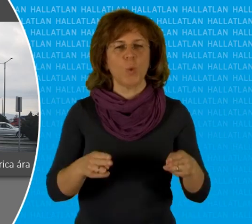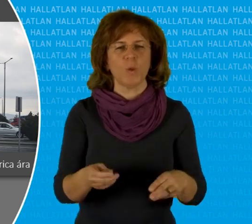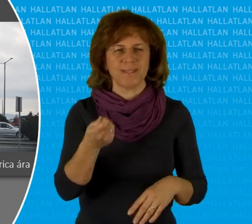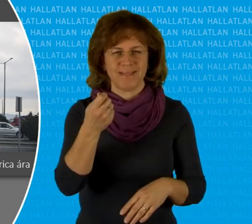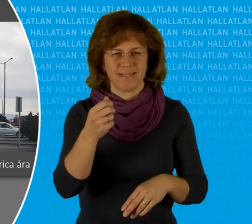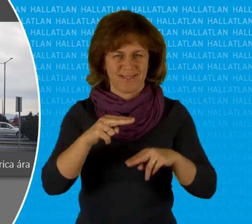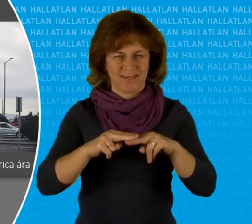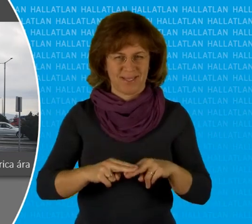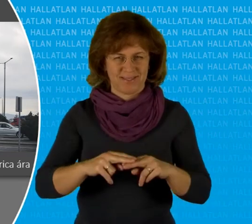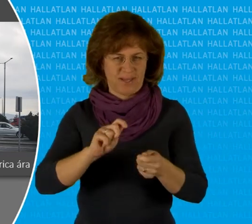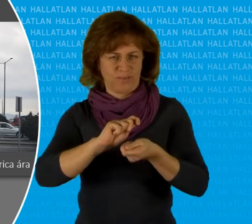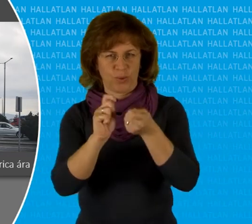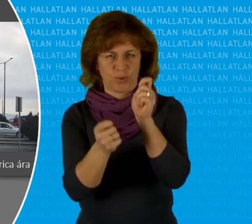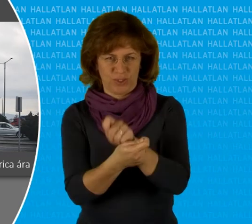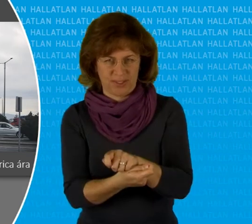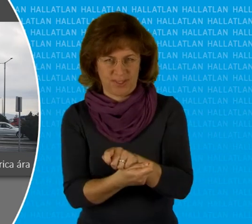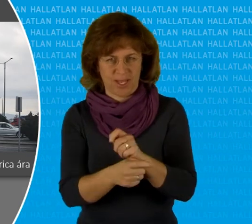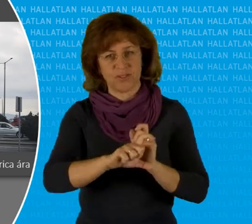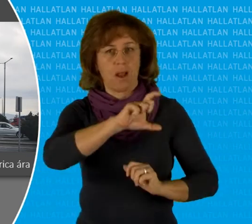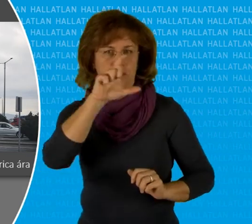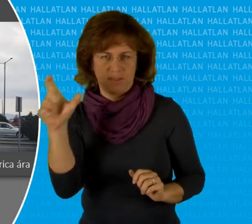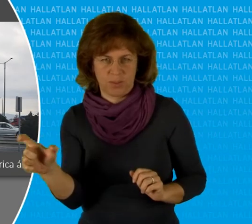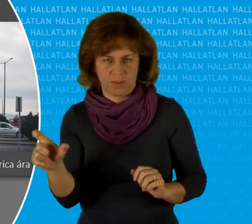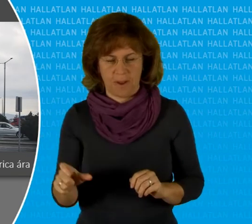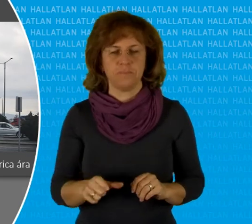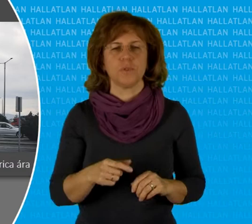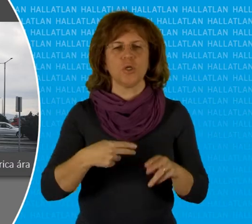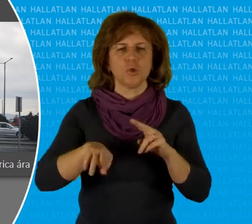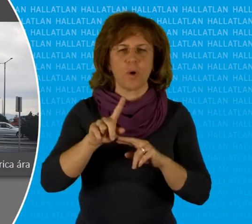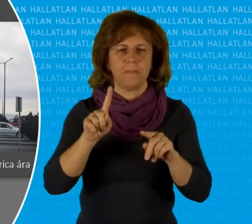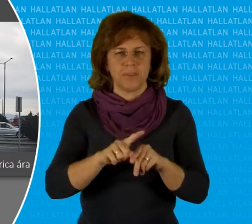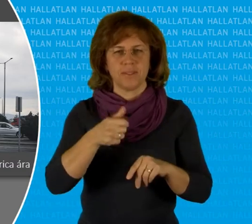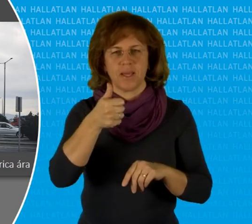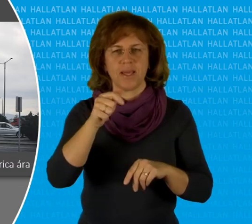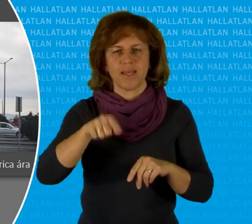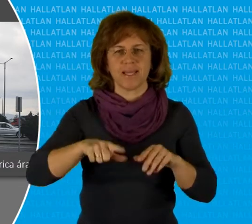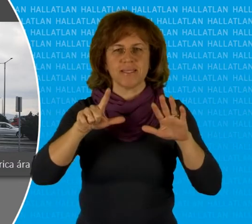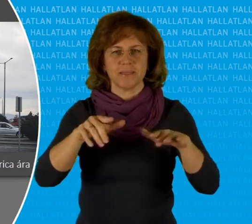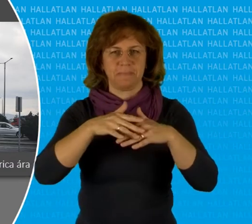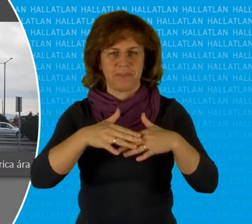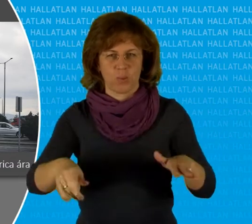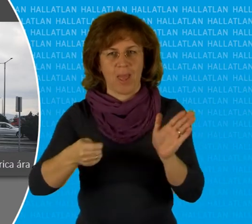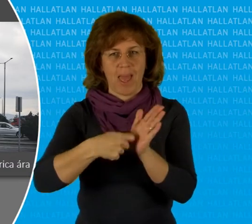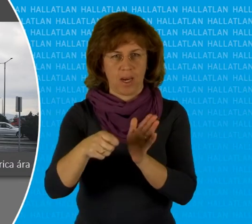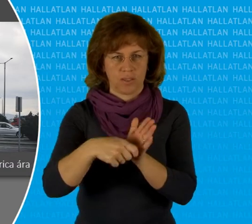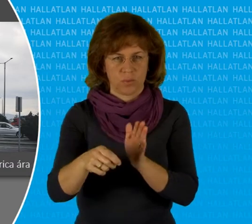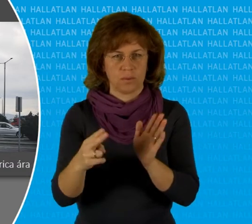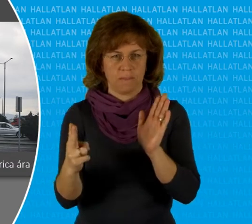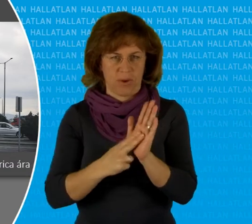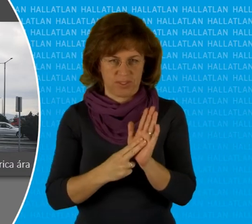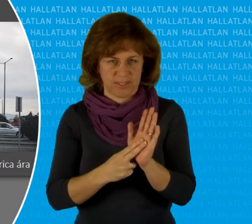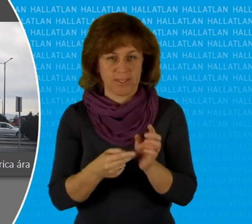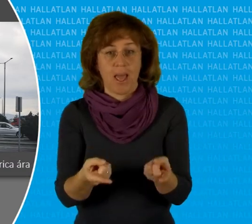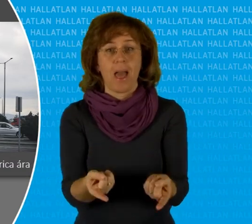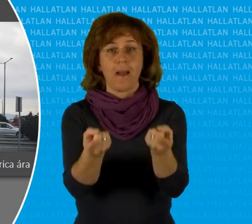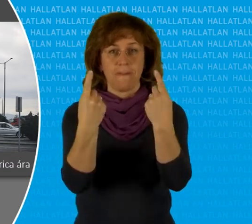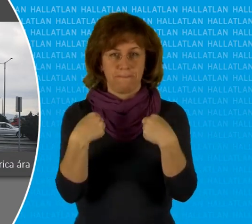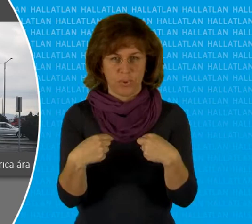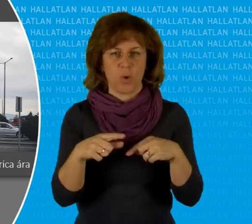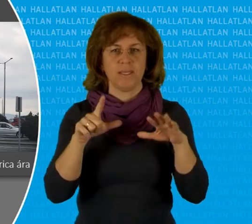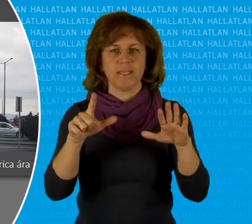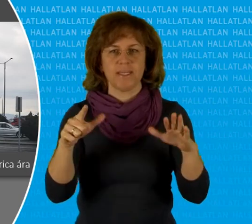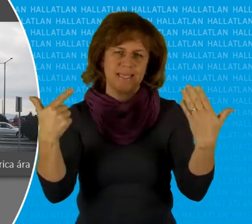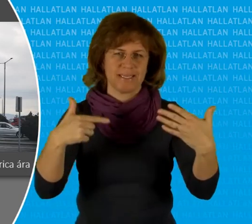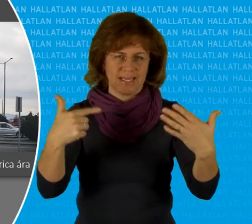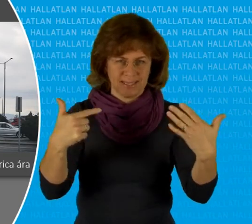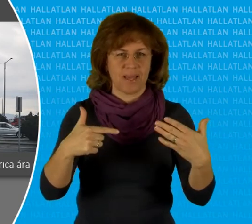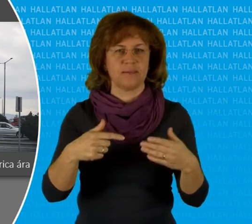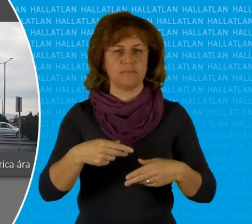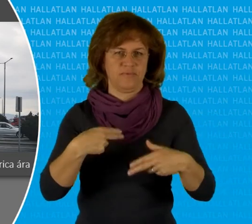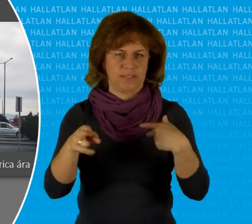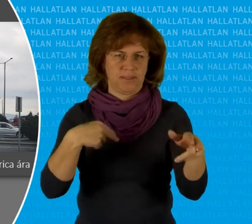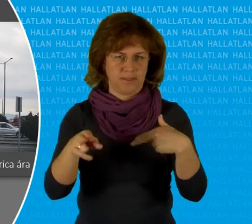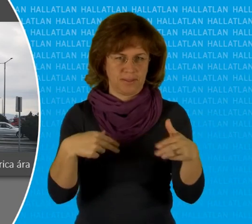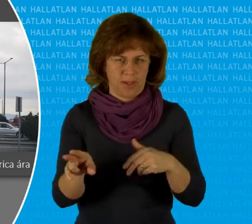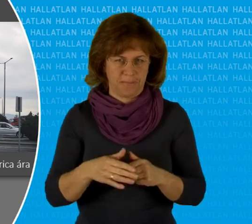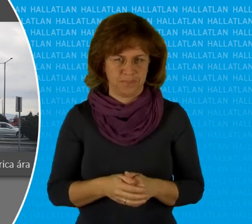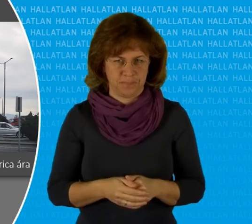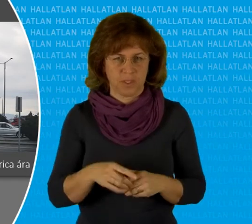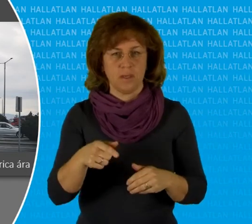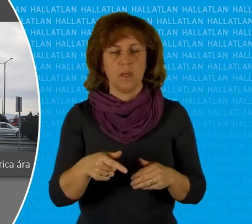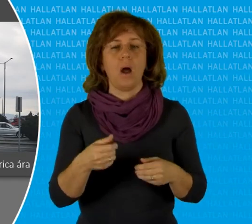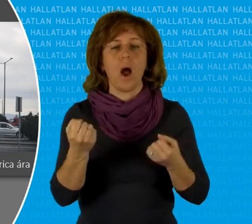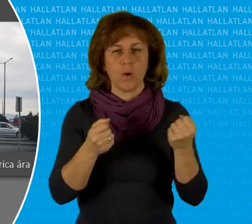Az útdíj­rendszer legutóbbi módosítása óta eddig hétezret váltottak vissza az autósok a több mint 1,7 millió eladott e-matricából.